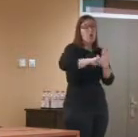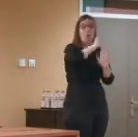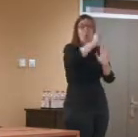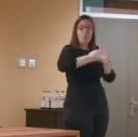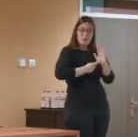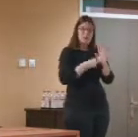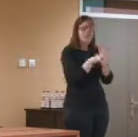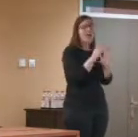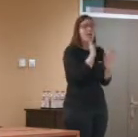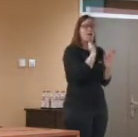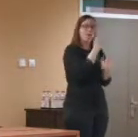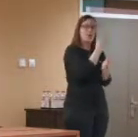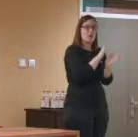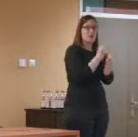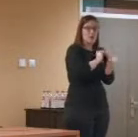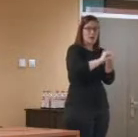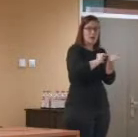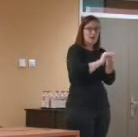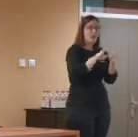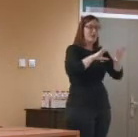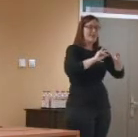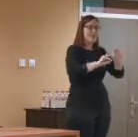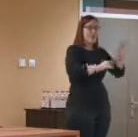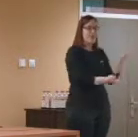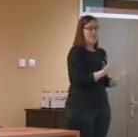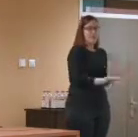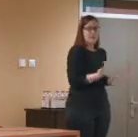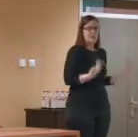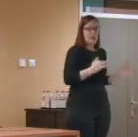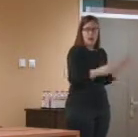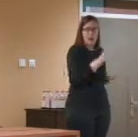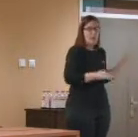donde podéis encontrar la explicación. Como he dicho no hay una fórmula clara para